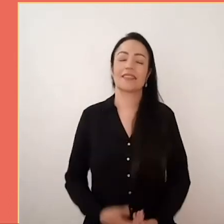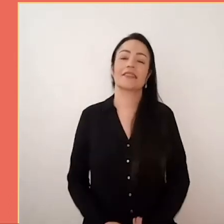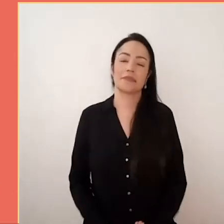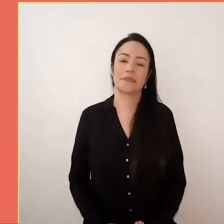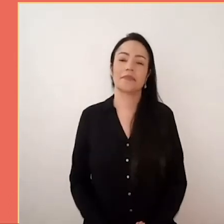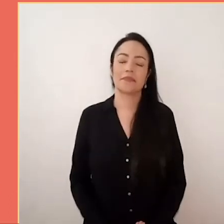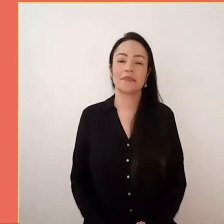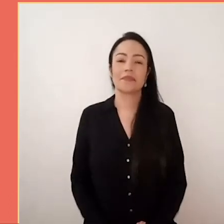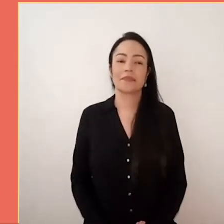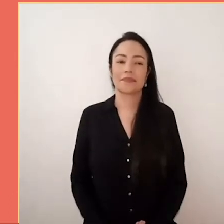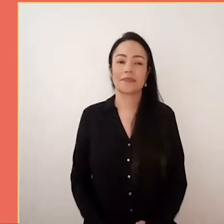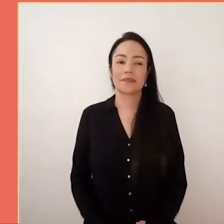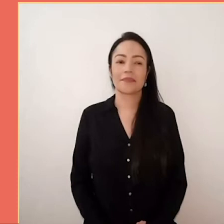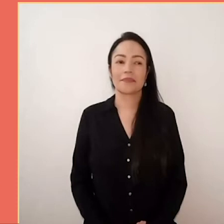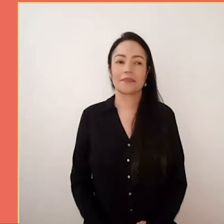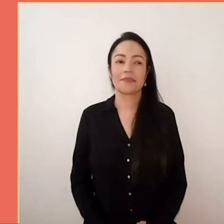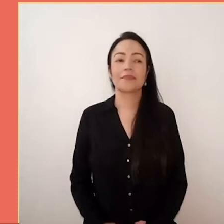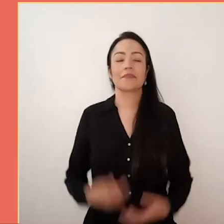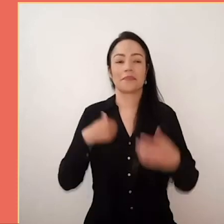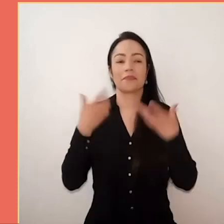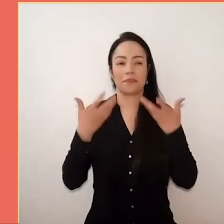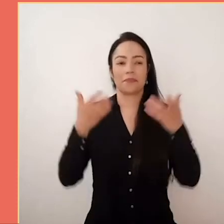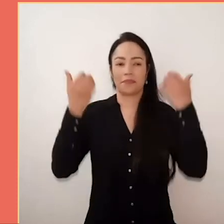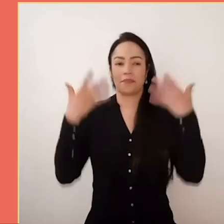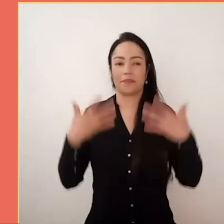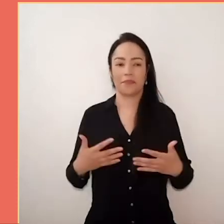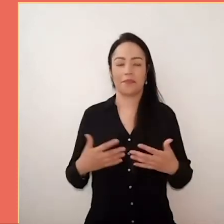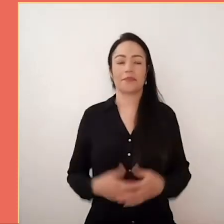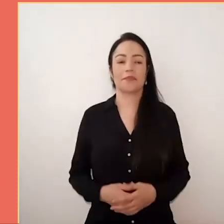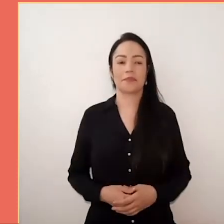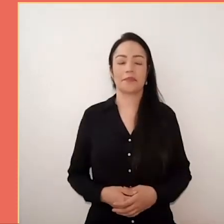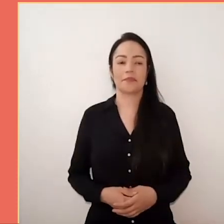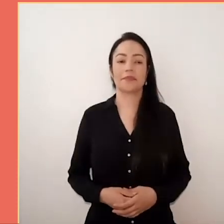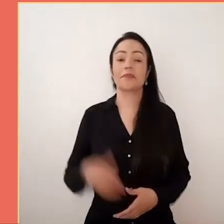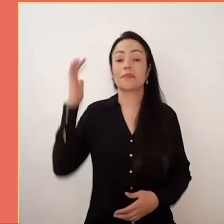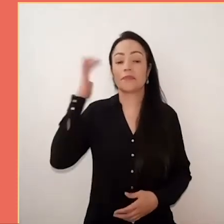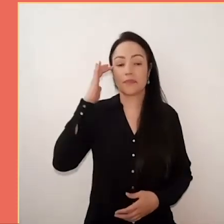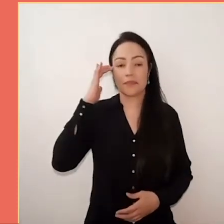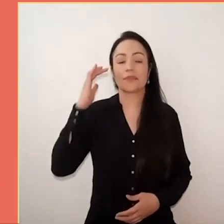Eu queria falar assim, que eu acho que a gente precisa no Brasil